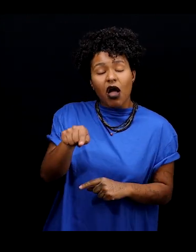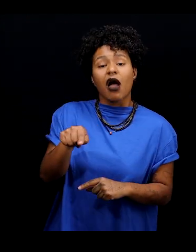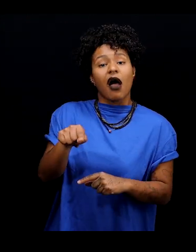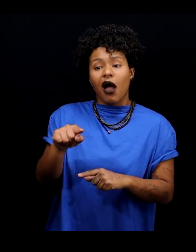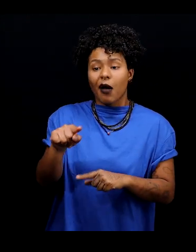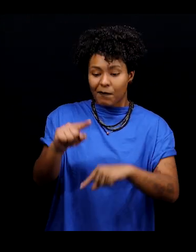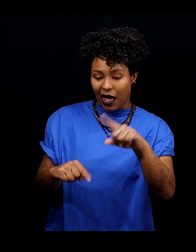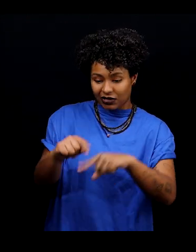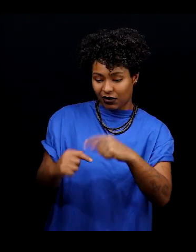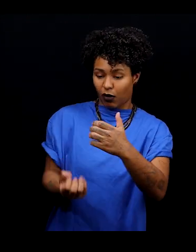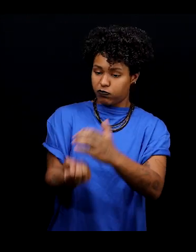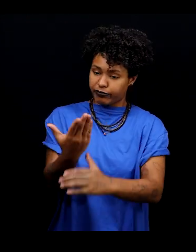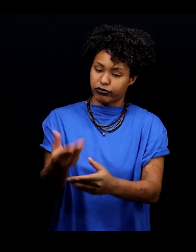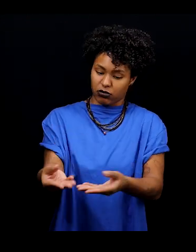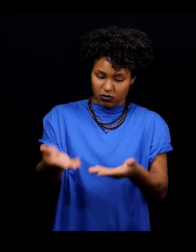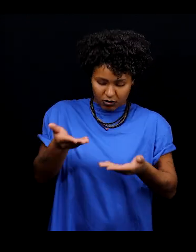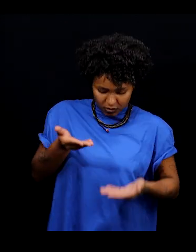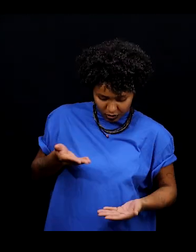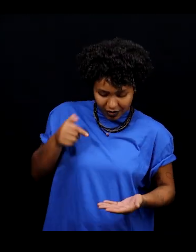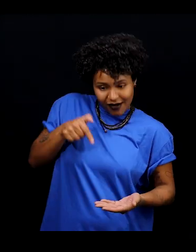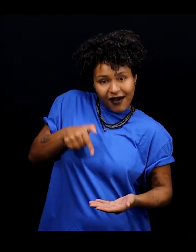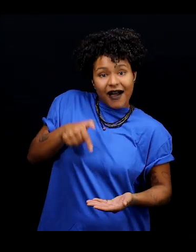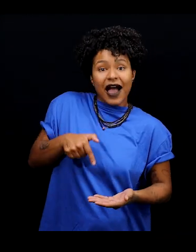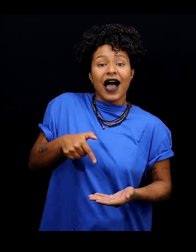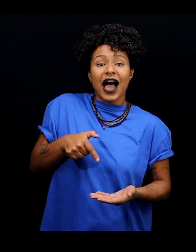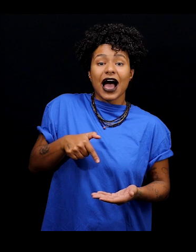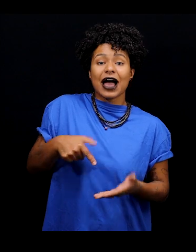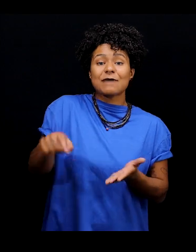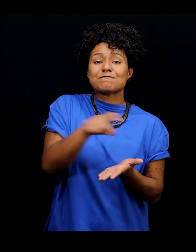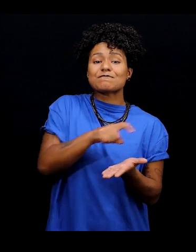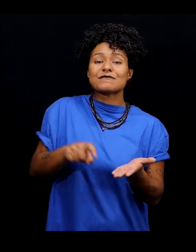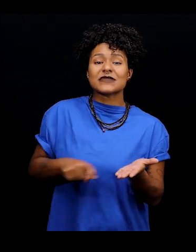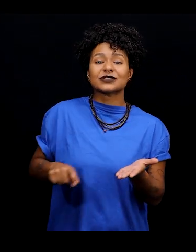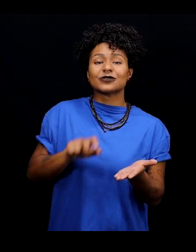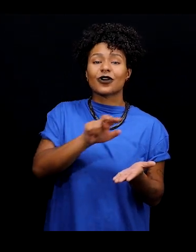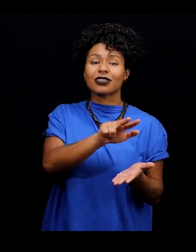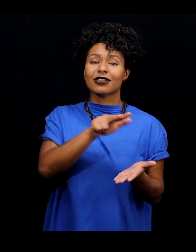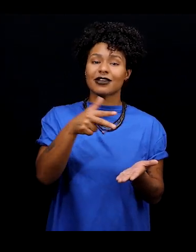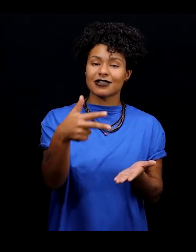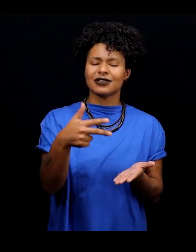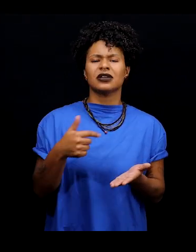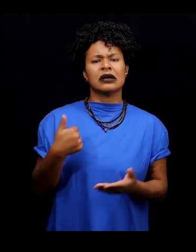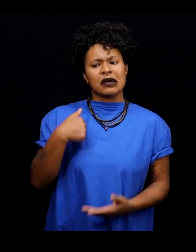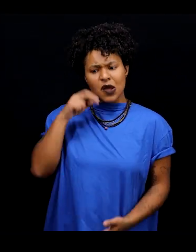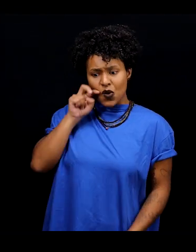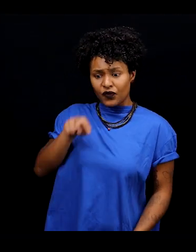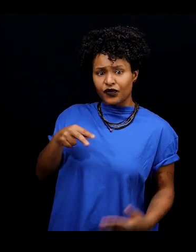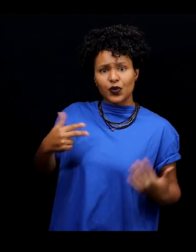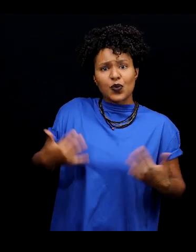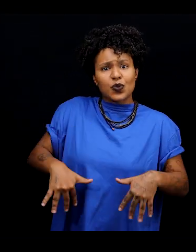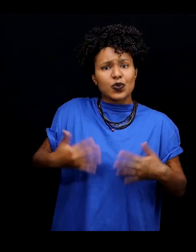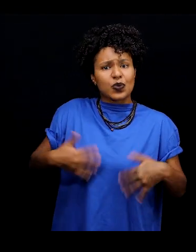feita em impressora 3D, que ele tem uma lá. Bom, aí, quando eu vi este resultado maravilhoso,